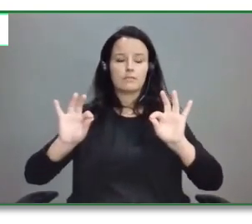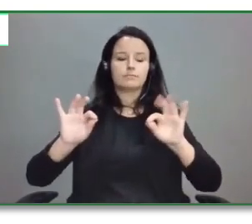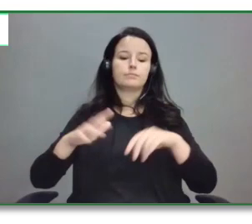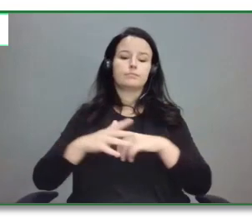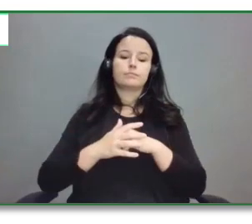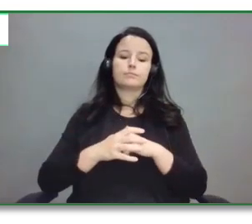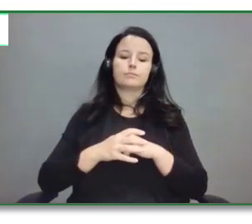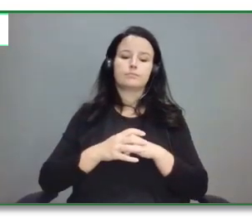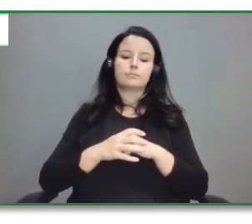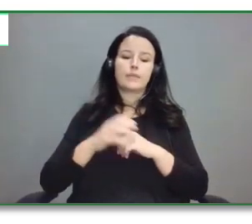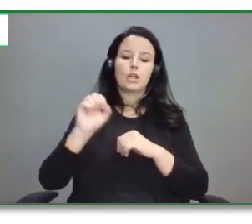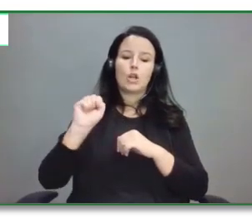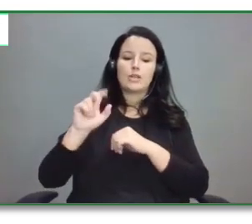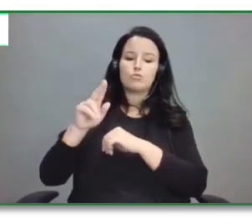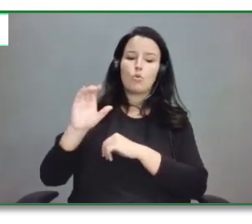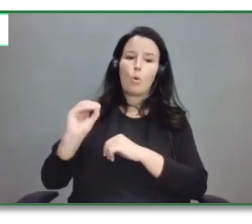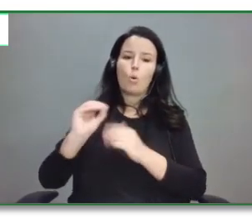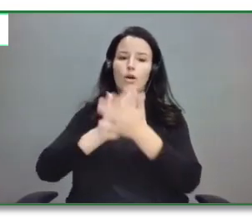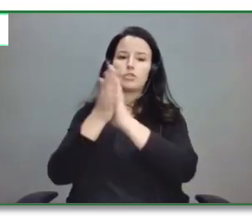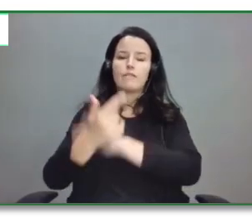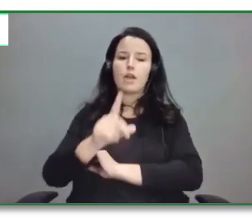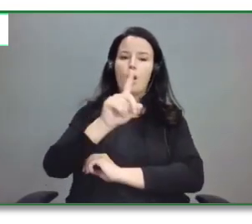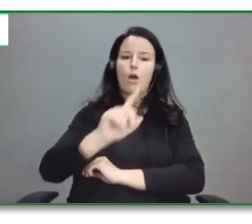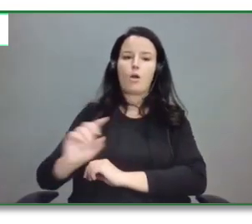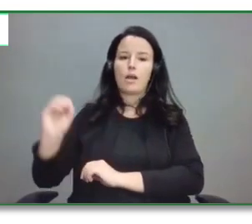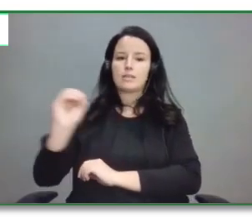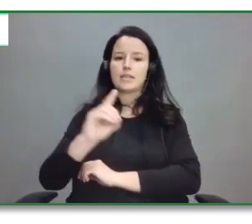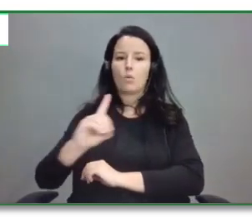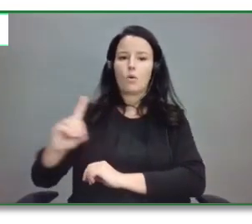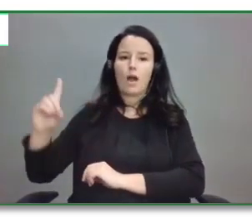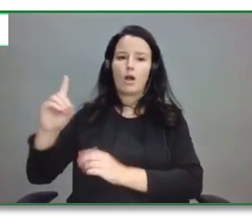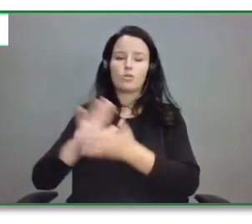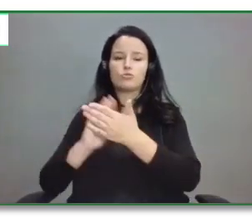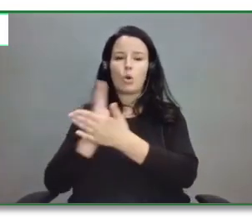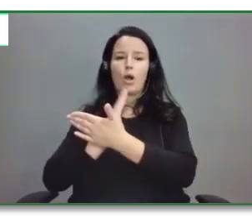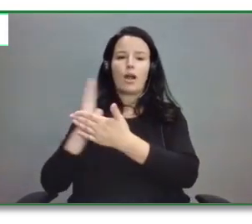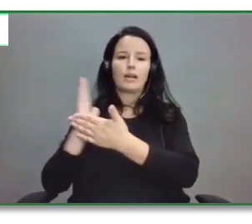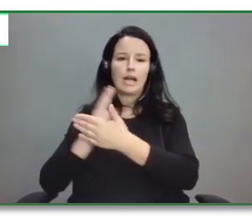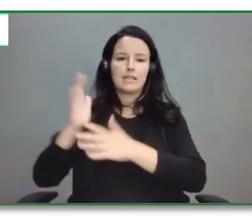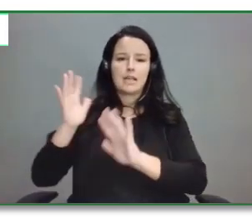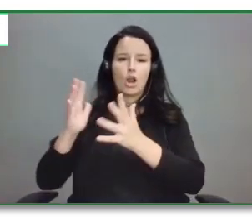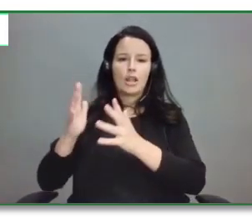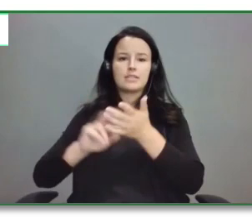transmet de 0,1 en gradient relatifs